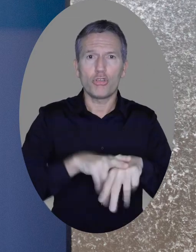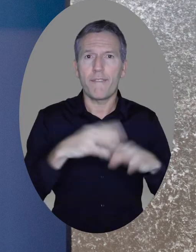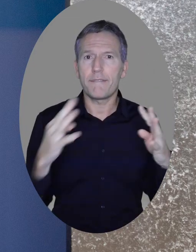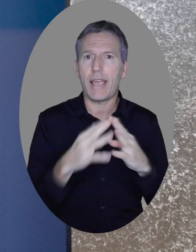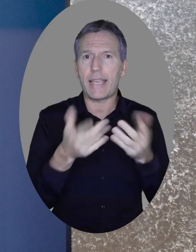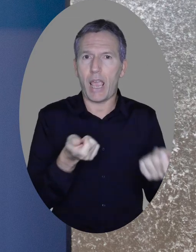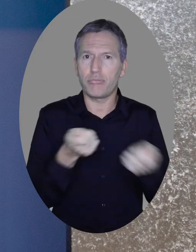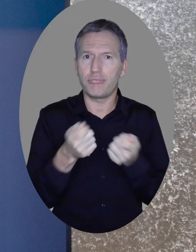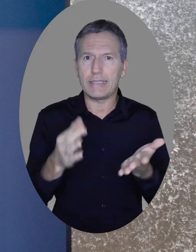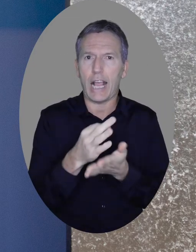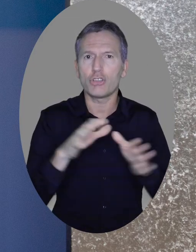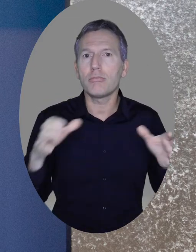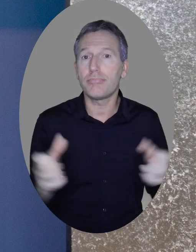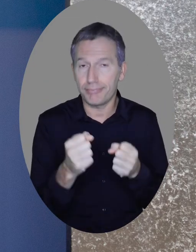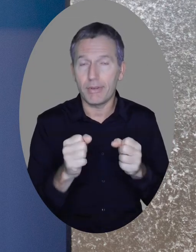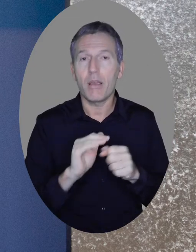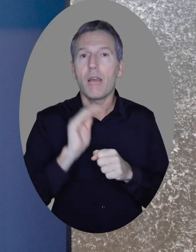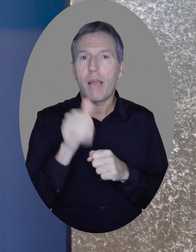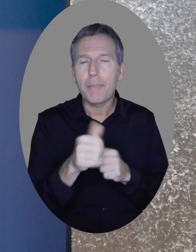il explique comment il a rassemblé ces peuples gaulois